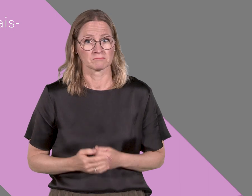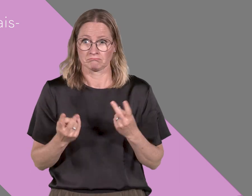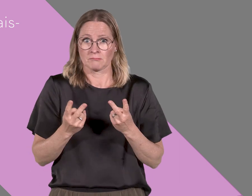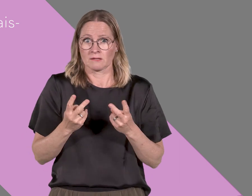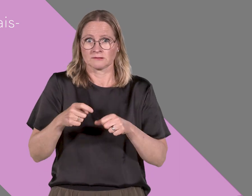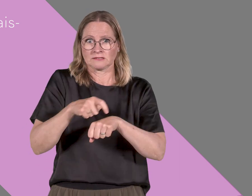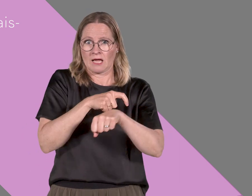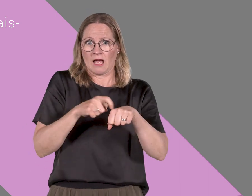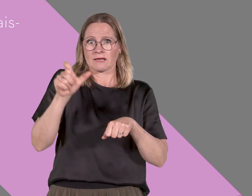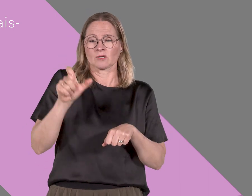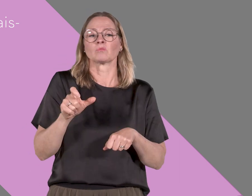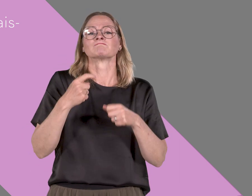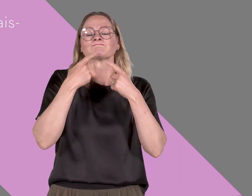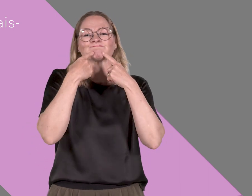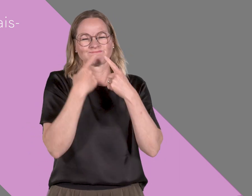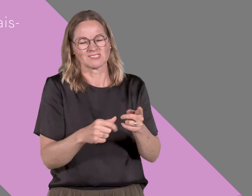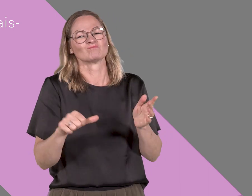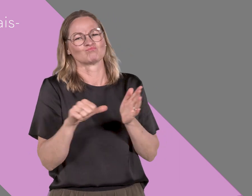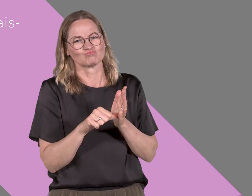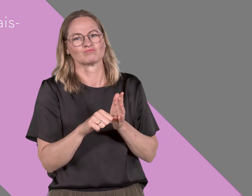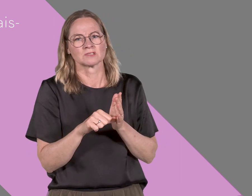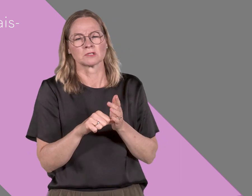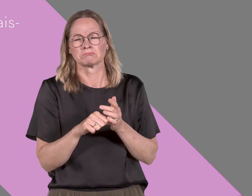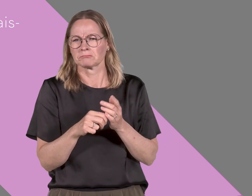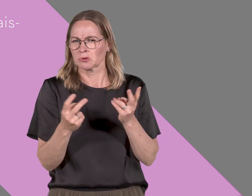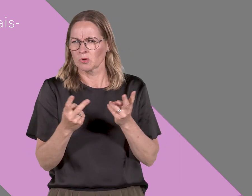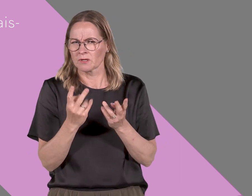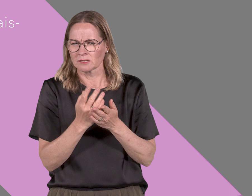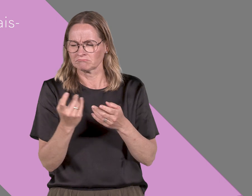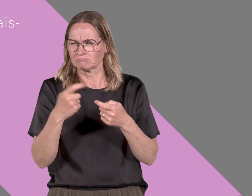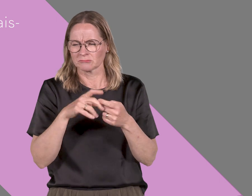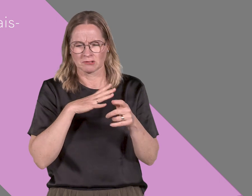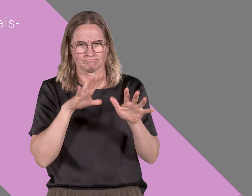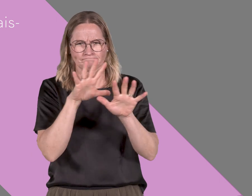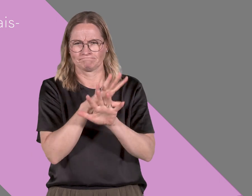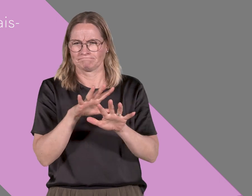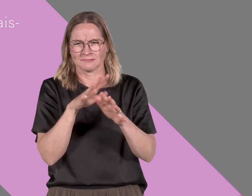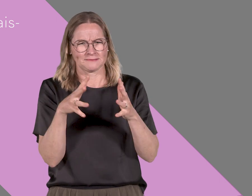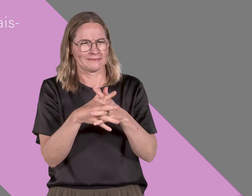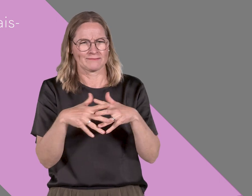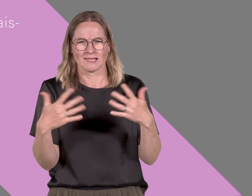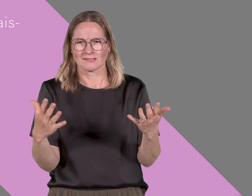Vaikka Saarinen tunnustikin murhan, liittyy asiaan epäselvyyksiä.